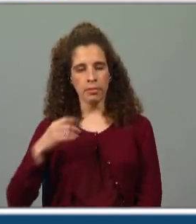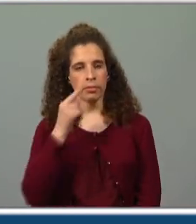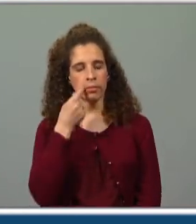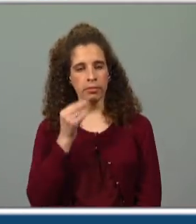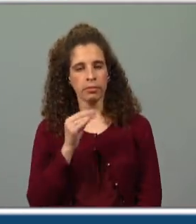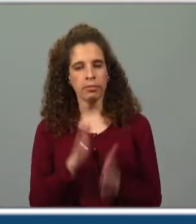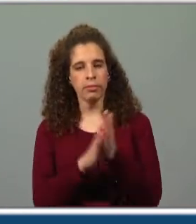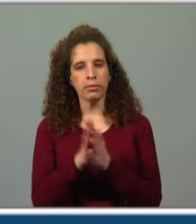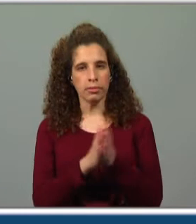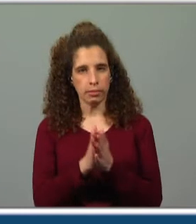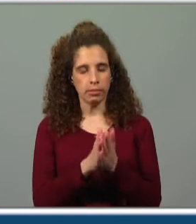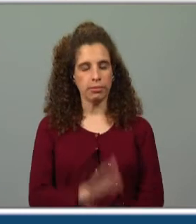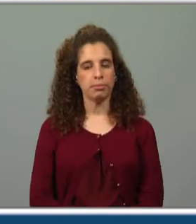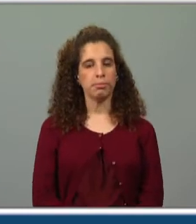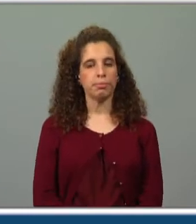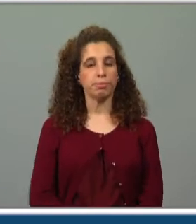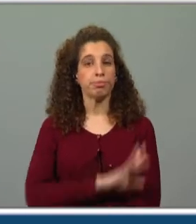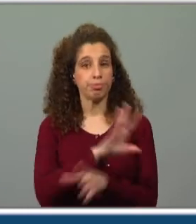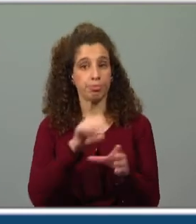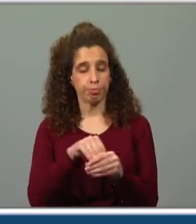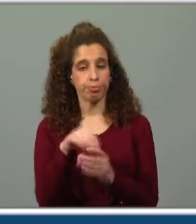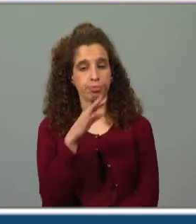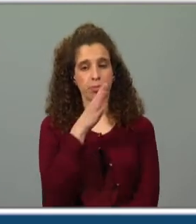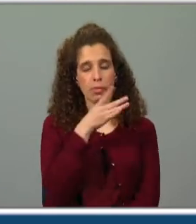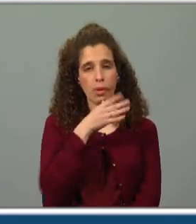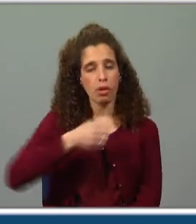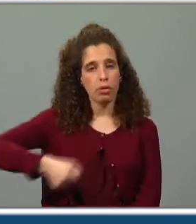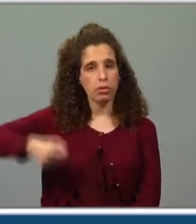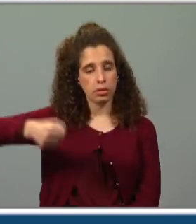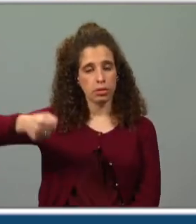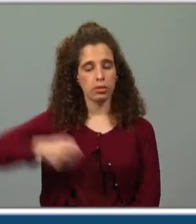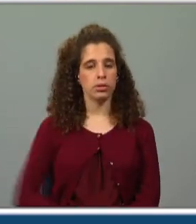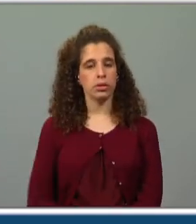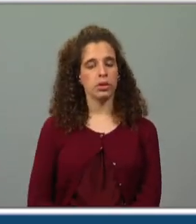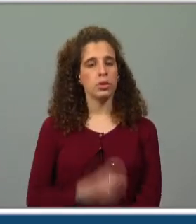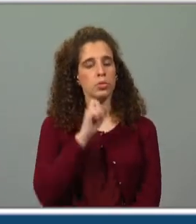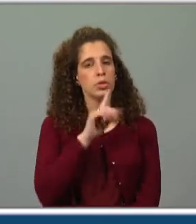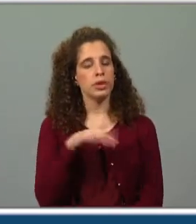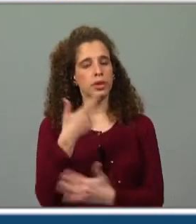meninos estão utilizar e inclusivamente a cor do Vale E aí podemos então reparar 男孩們正在使用甚至山谷的顏色然後我們可以修復